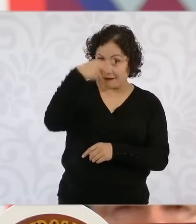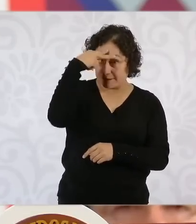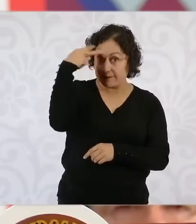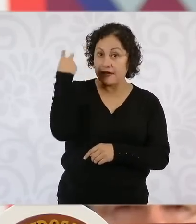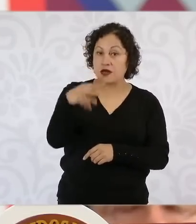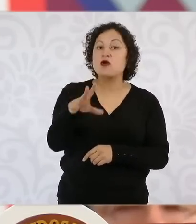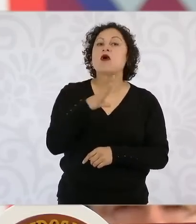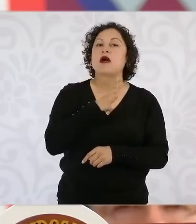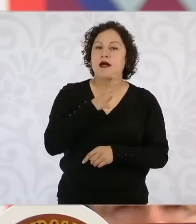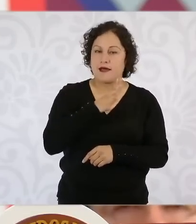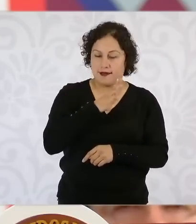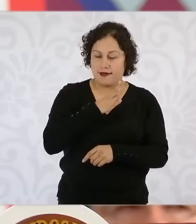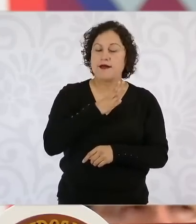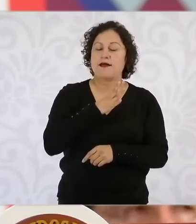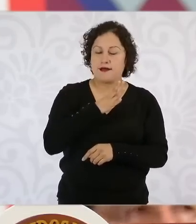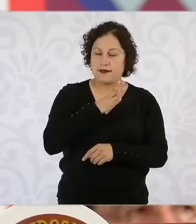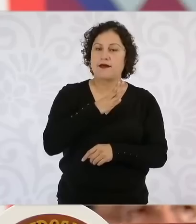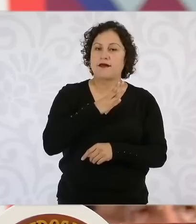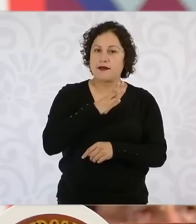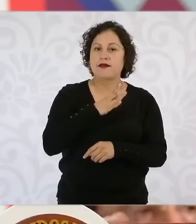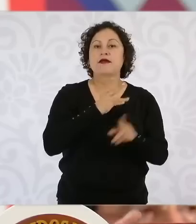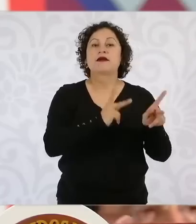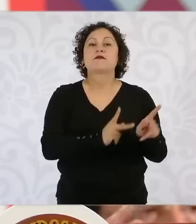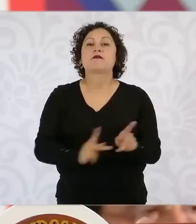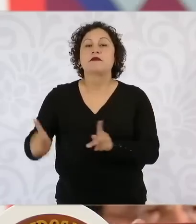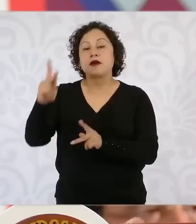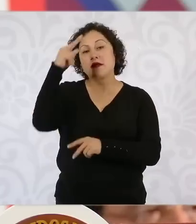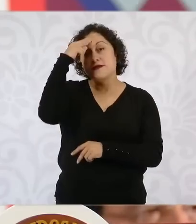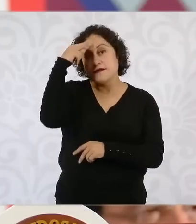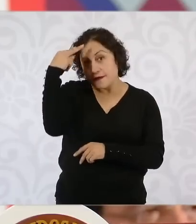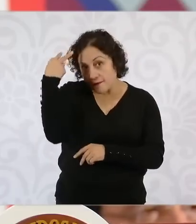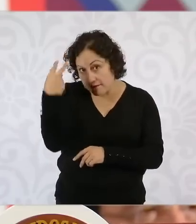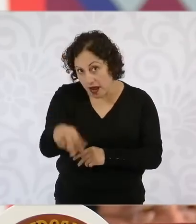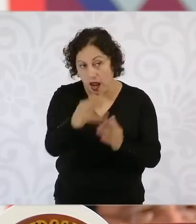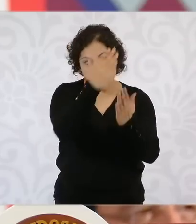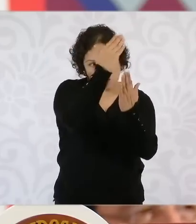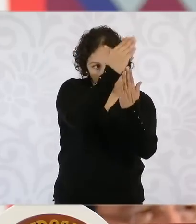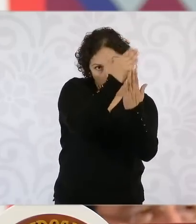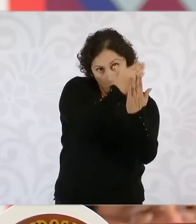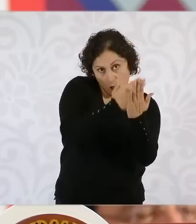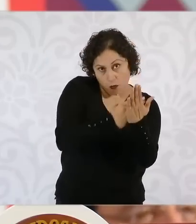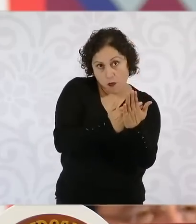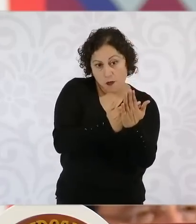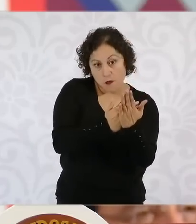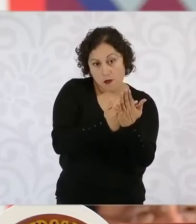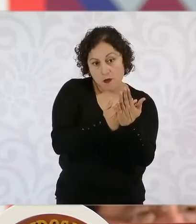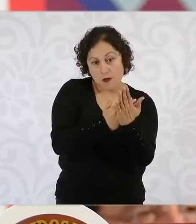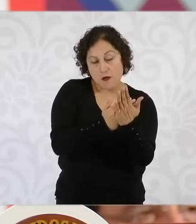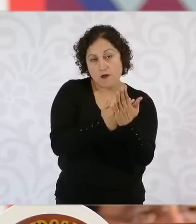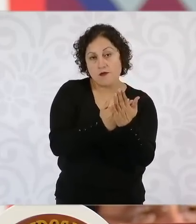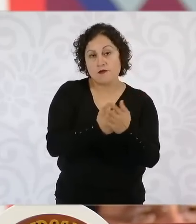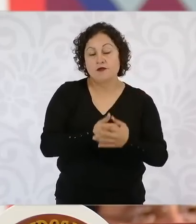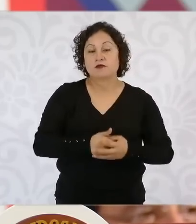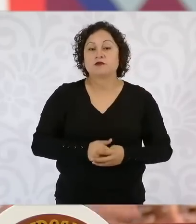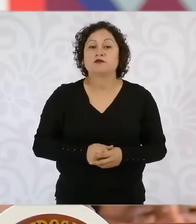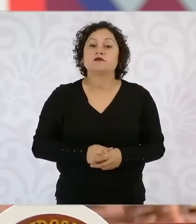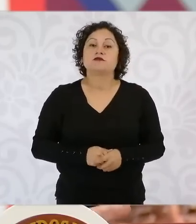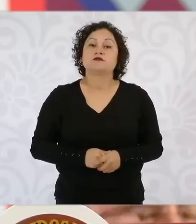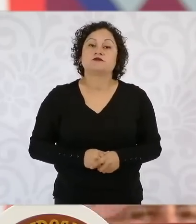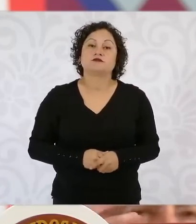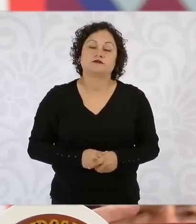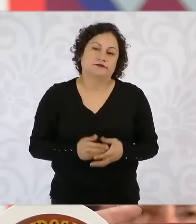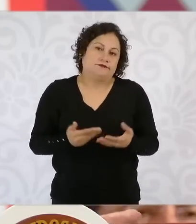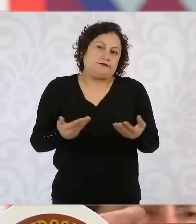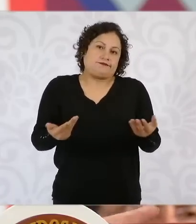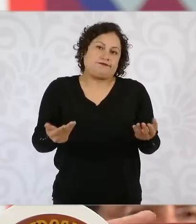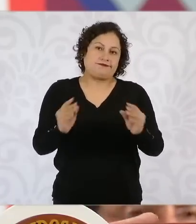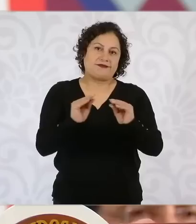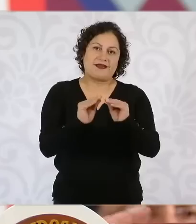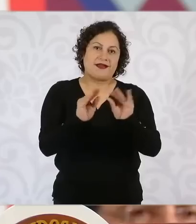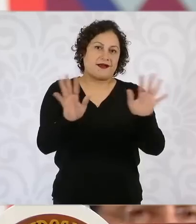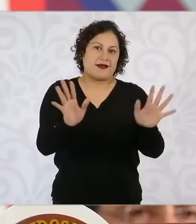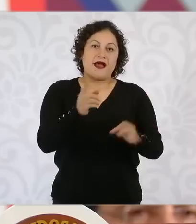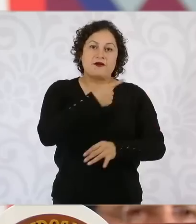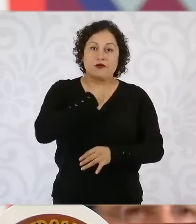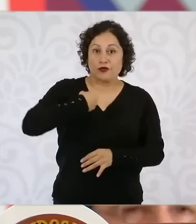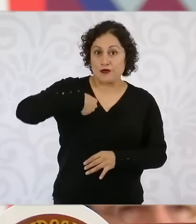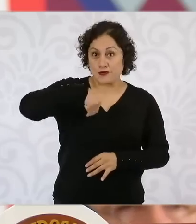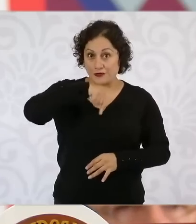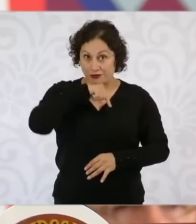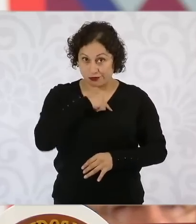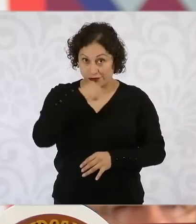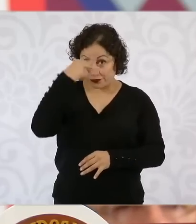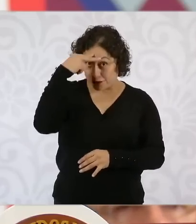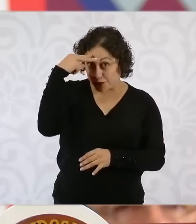de obviamente nosotros e nos interesa mantener el acuerdo comercial con Estados Unidos consideramos